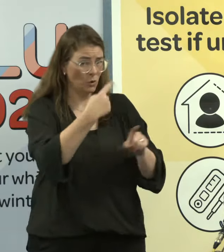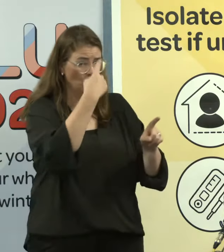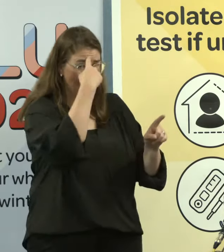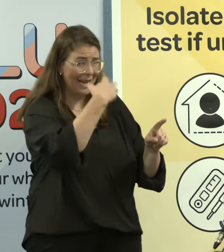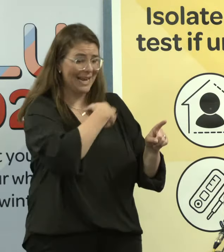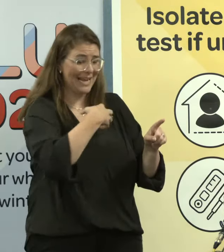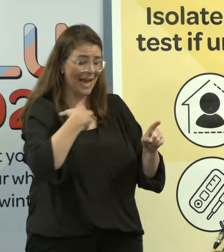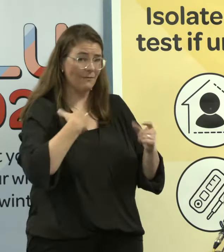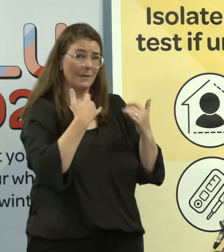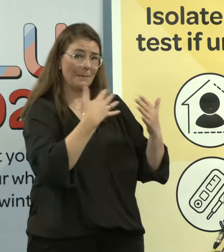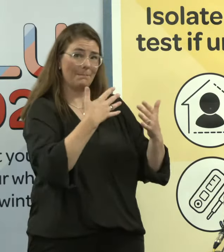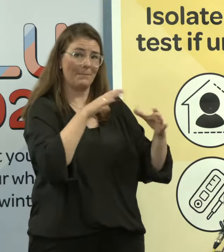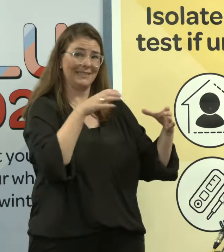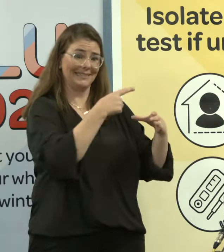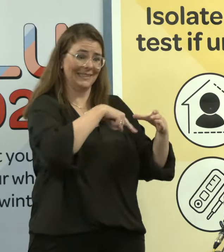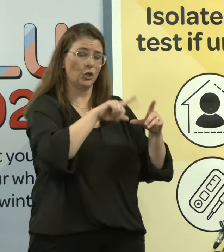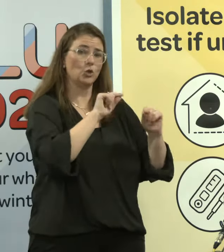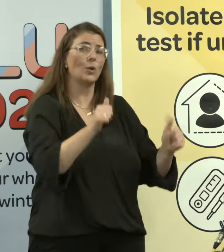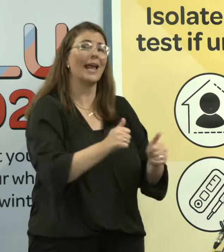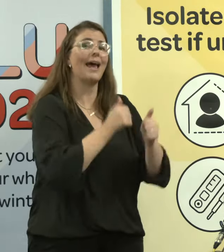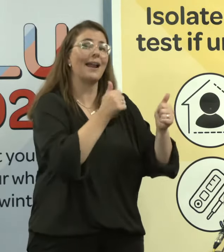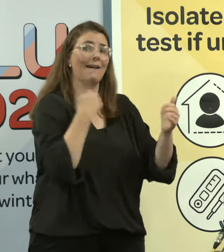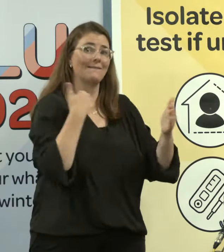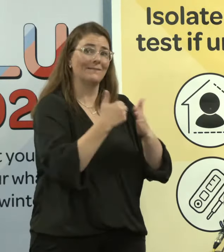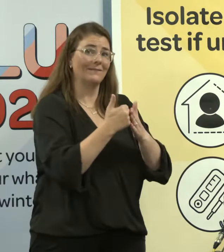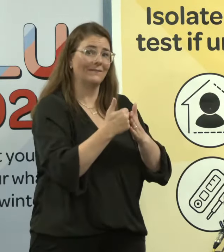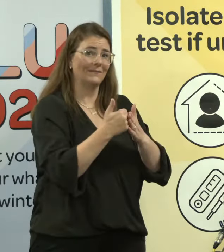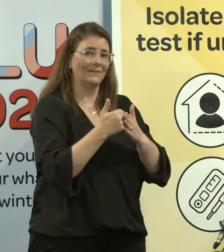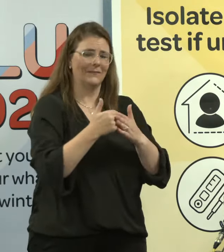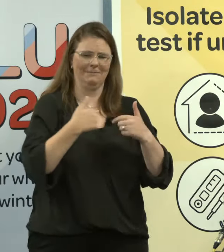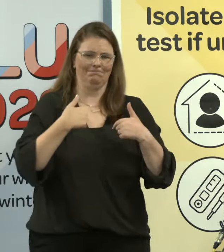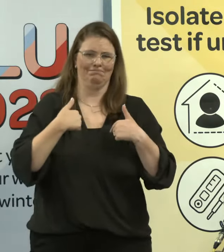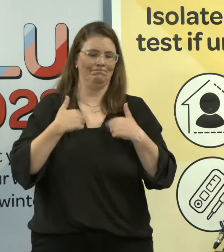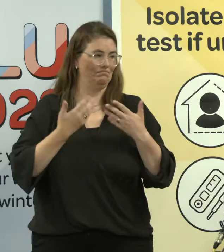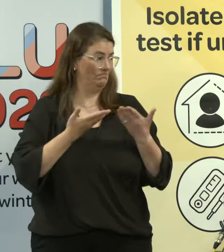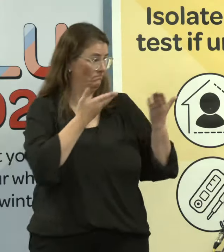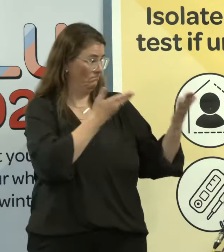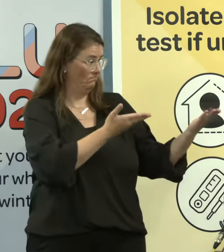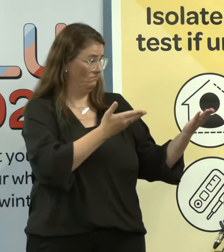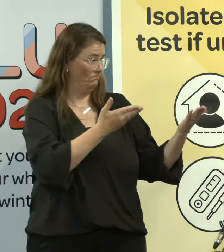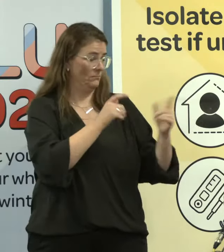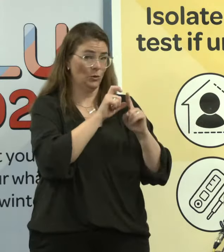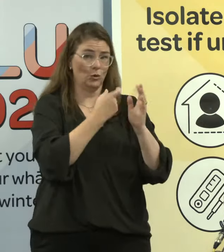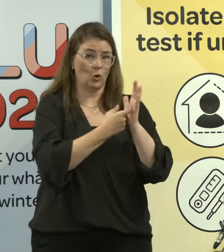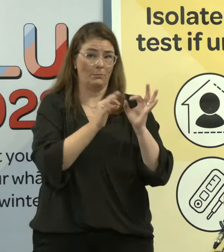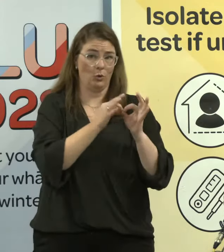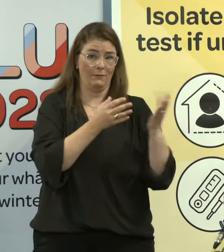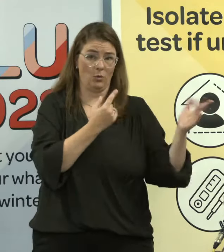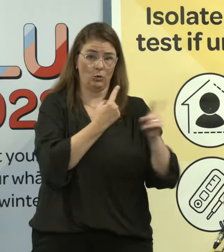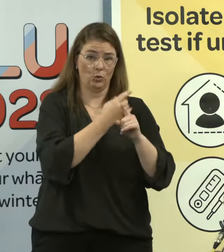tautoko te tangata i a tatou e haere tonu ana i roto i ta